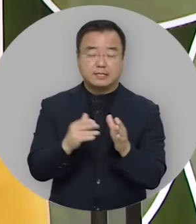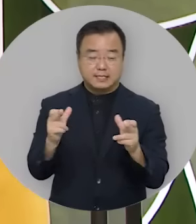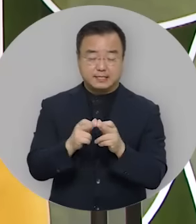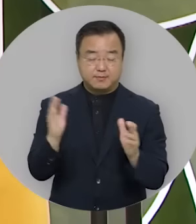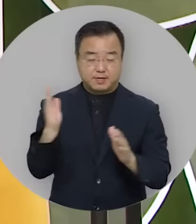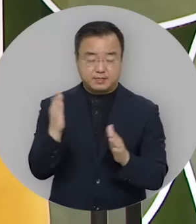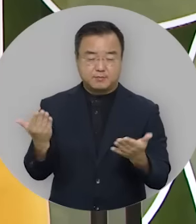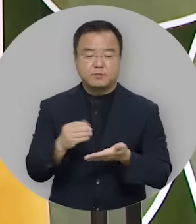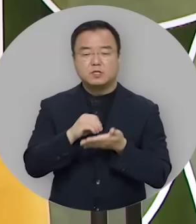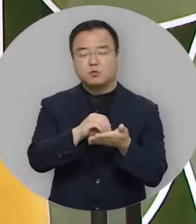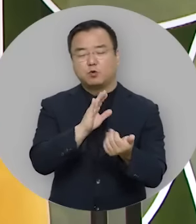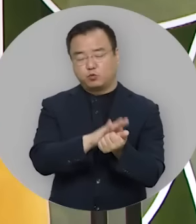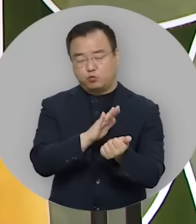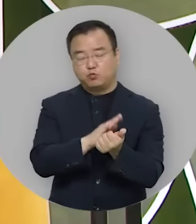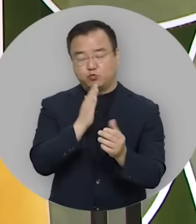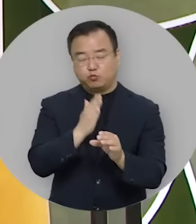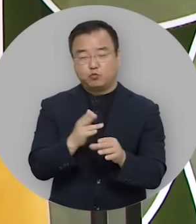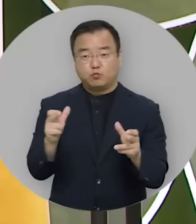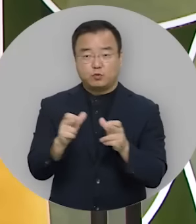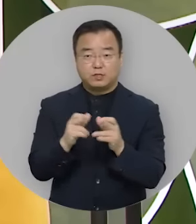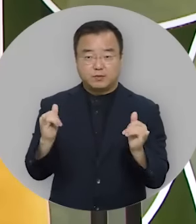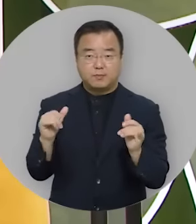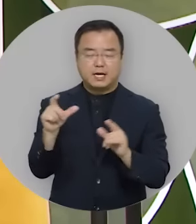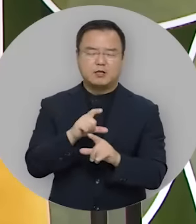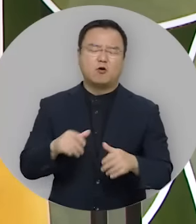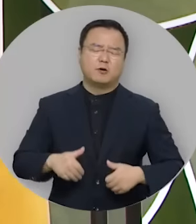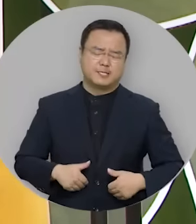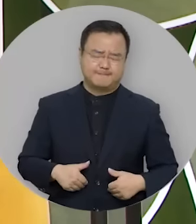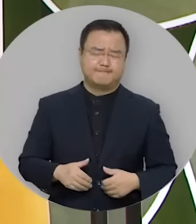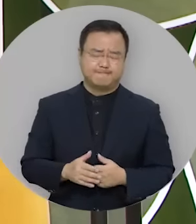그런데 장애인의 경우에는 더더욱 그것이 필요하기 때문에